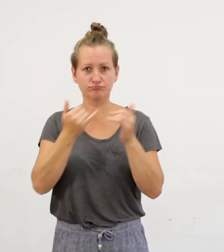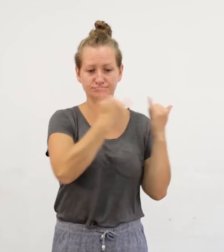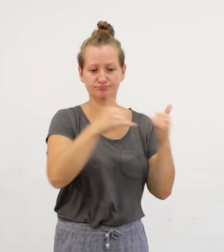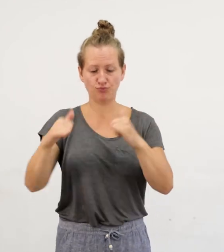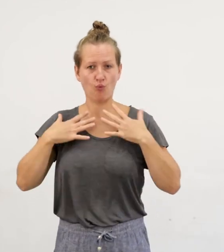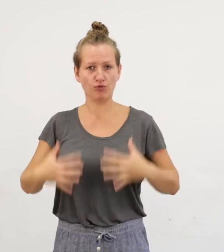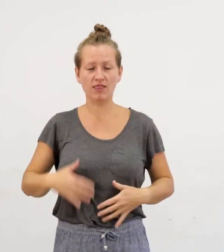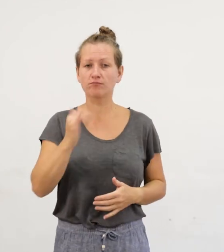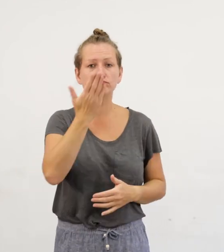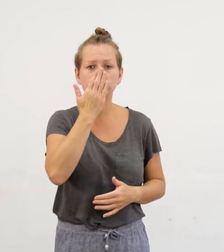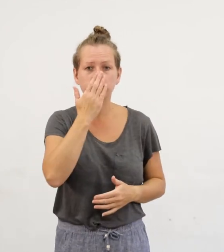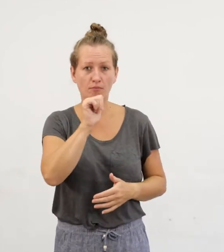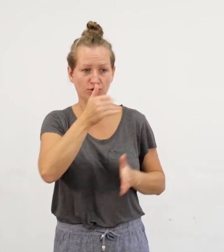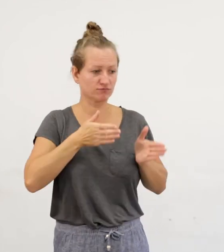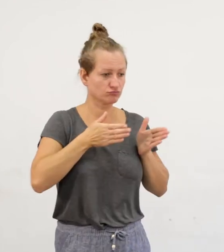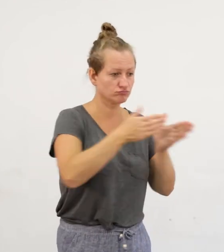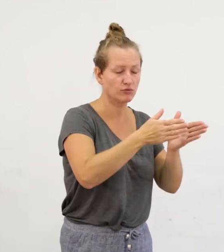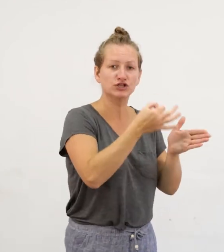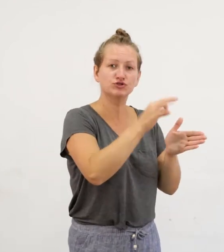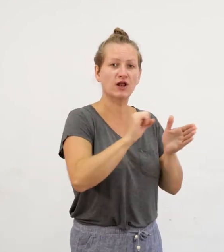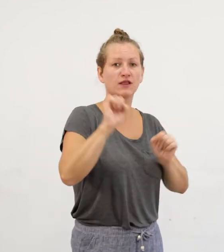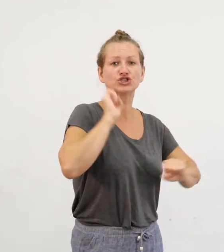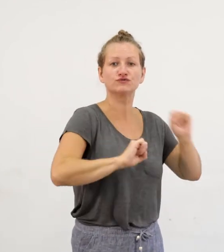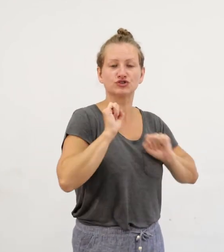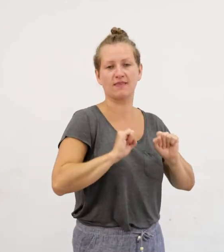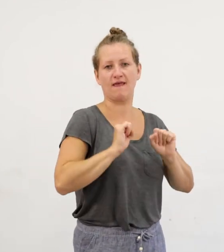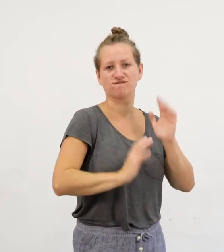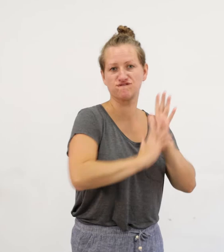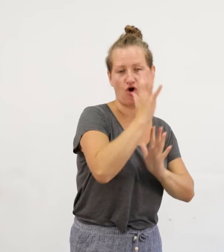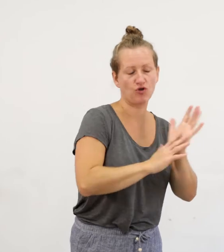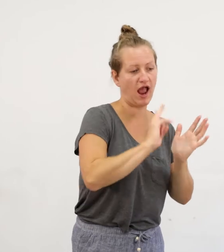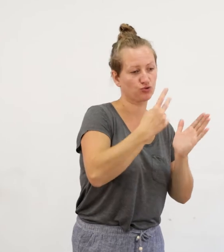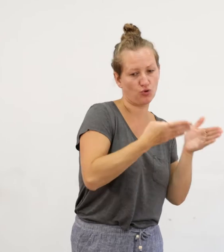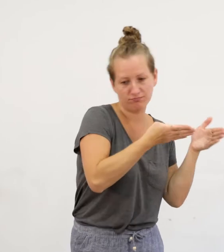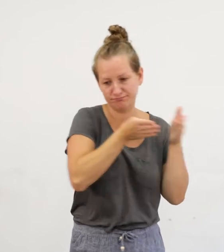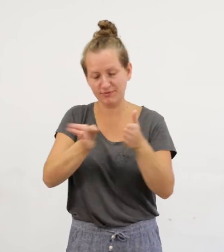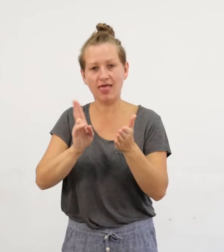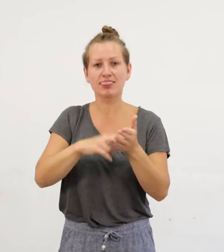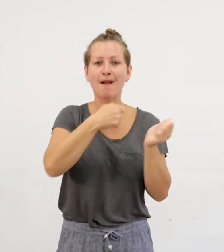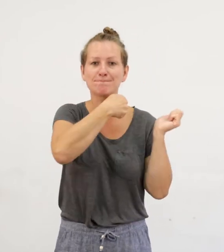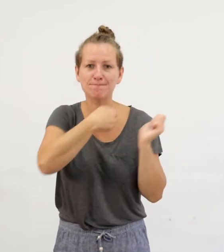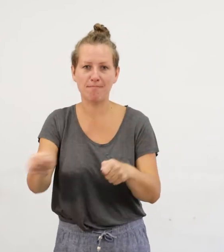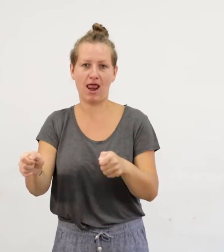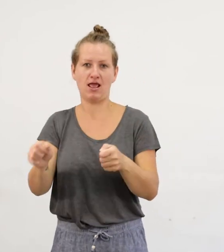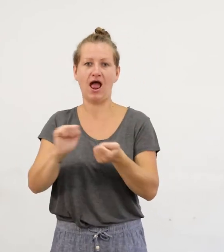do ćwiczeń oraz galowy, czyli wyjściowy. Bluza jest elementem munduru polowego.